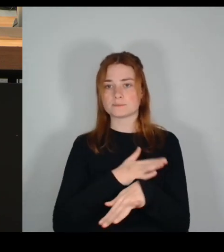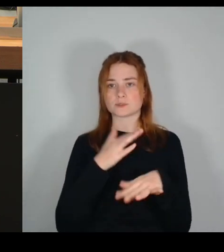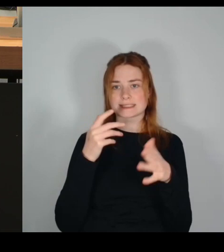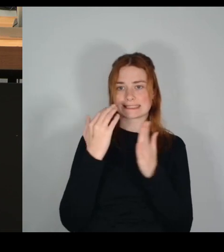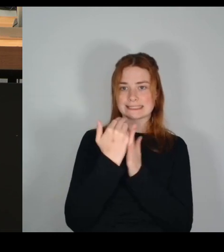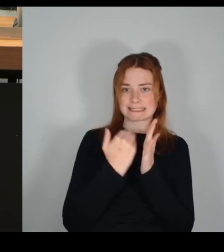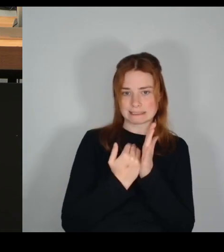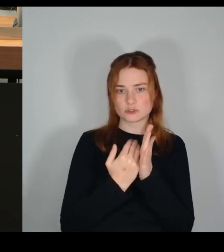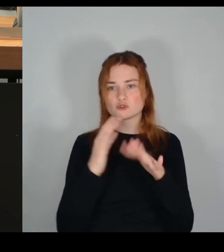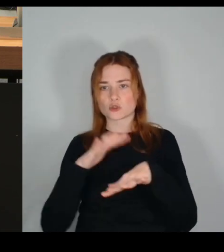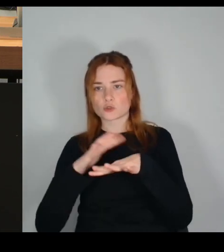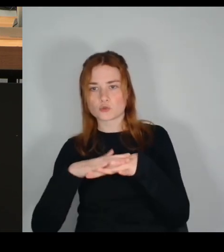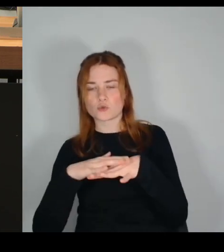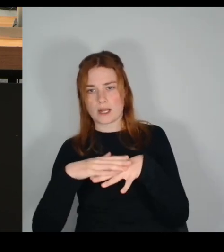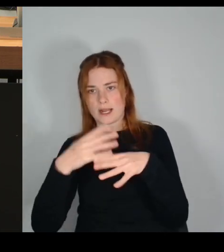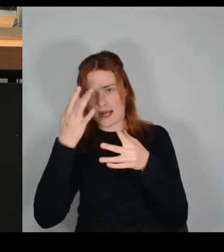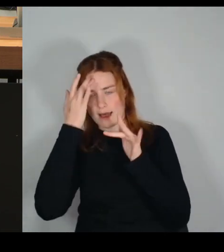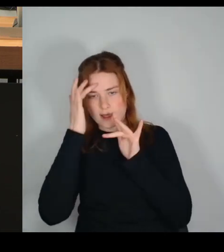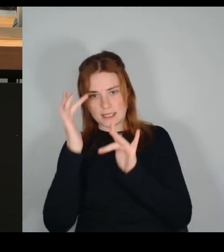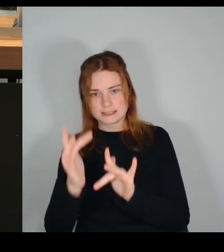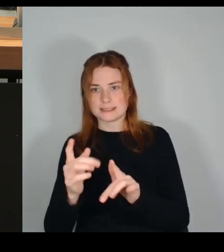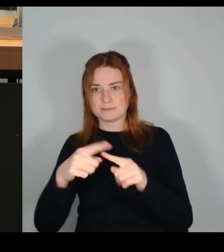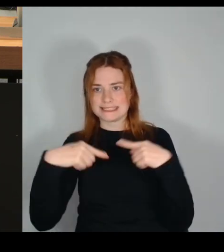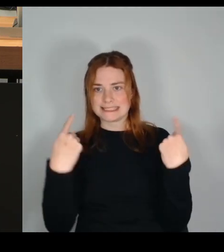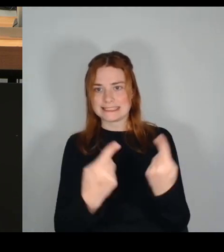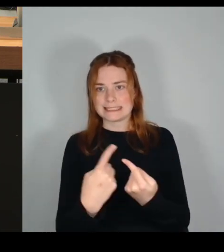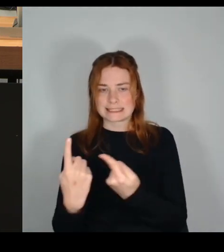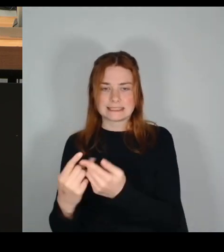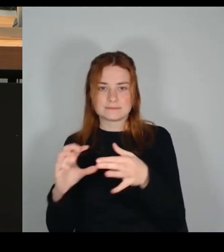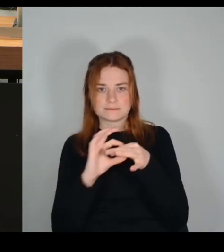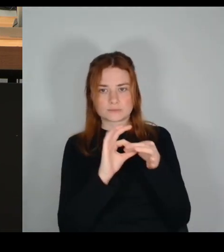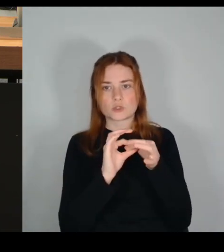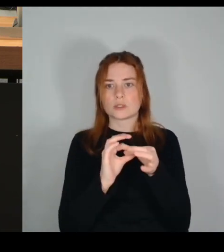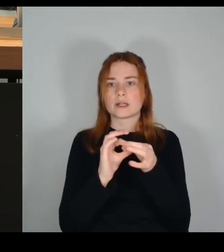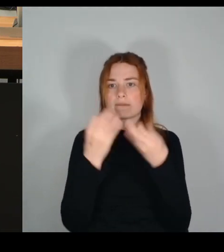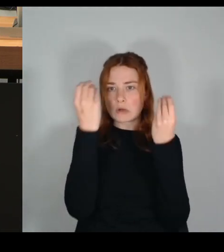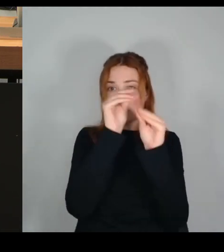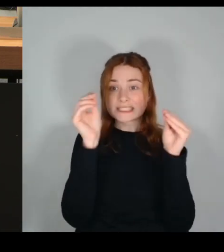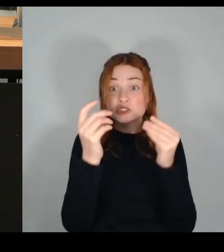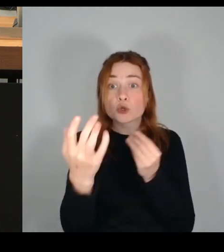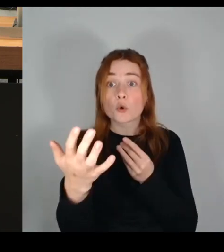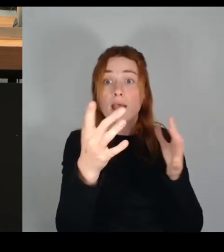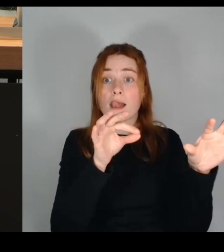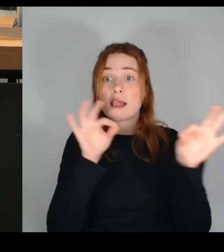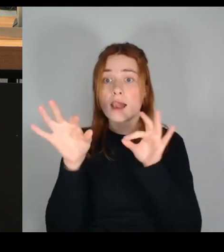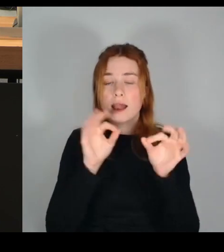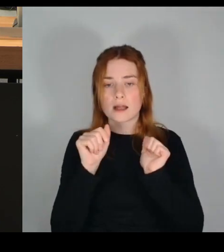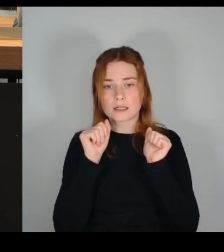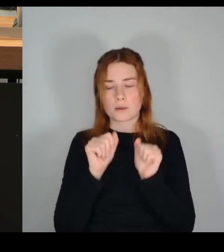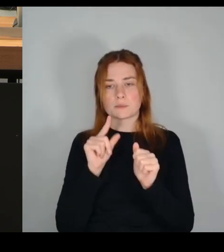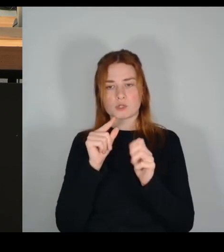Informationen stehen sehr umfangreiche Daten zur Verfügung um politisches Handeln danach auszurichten.